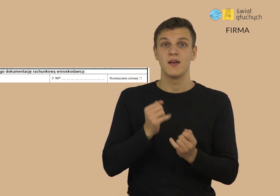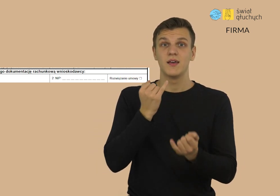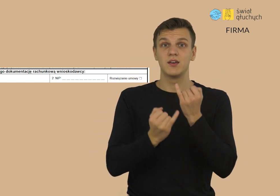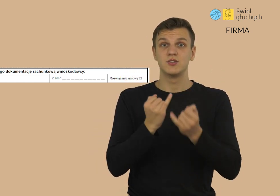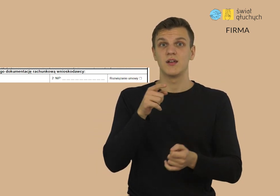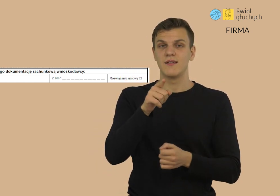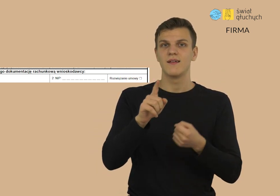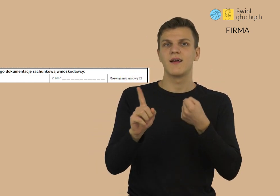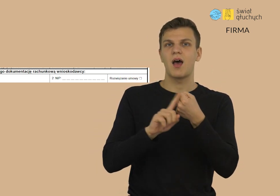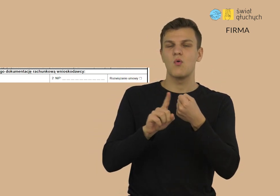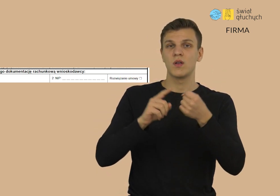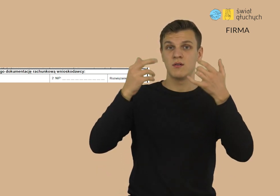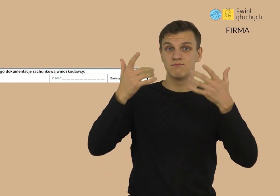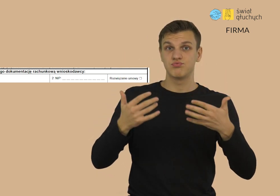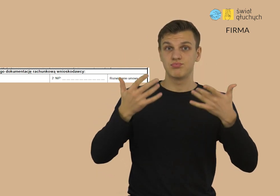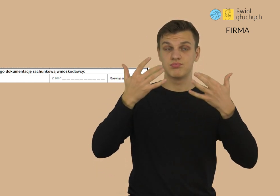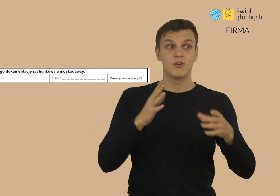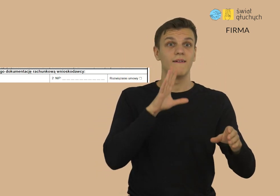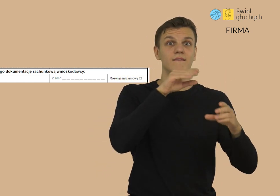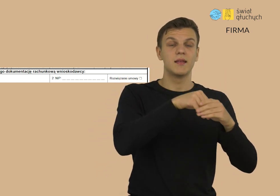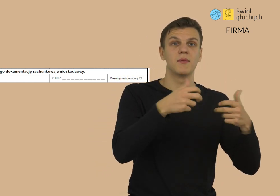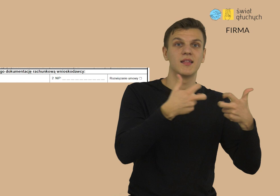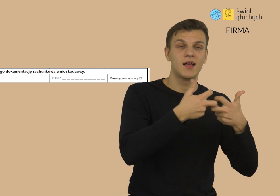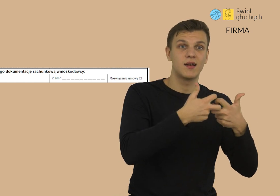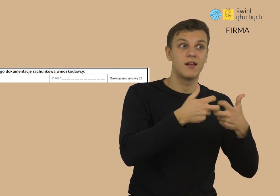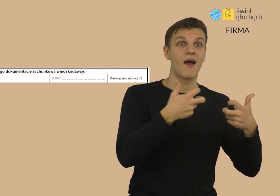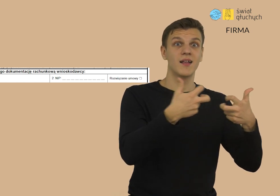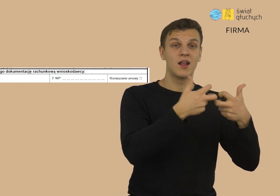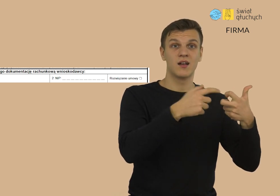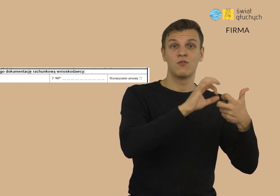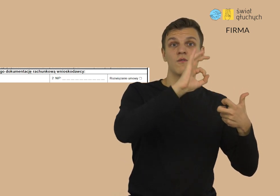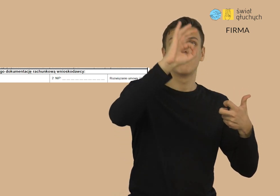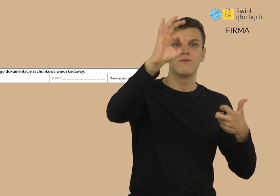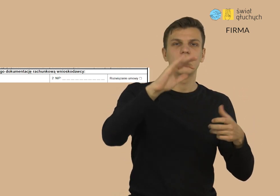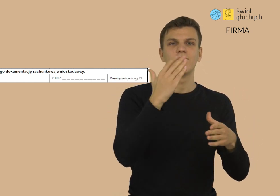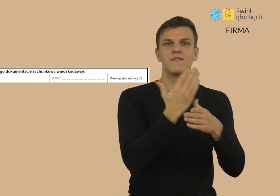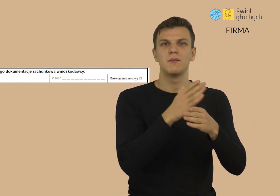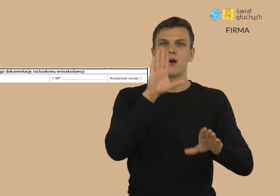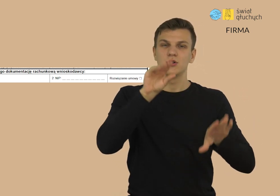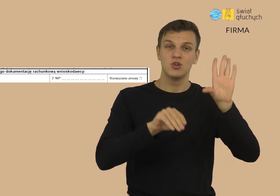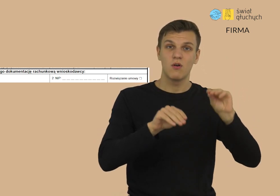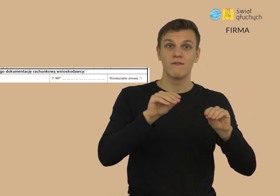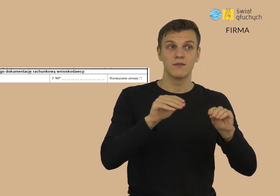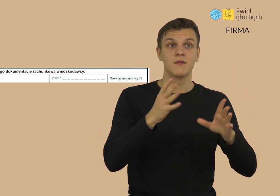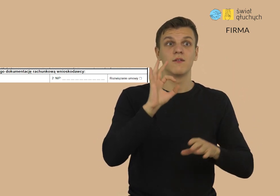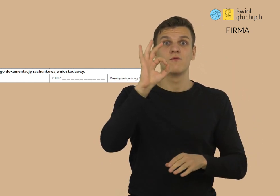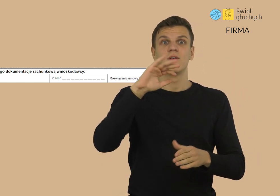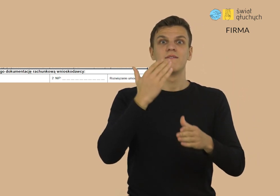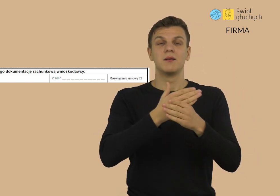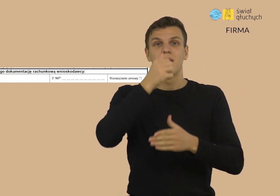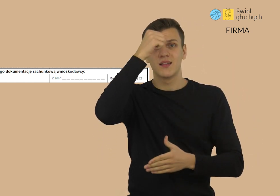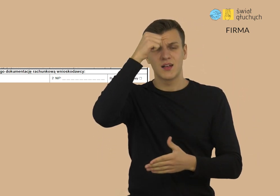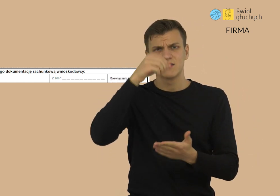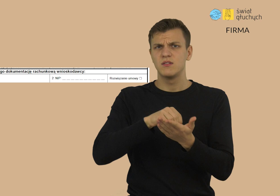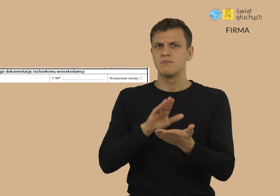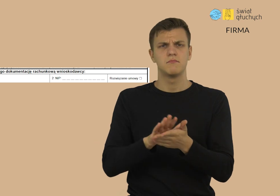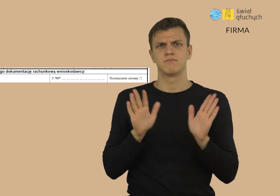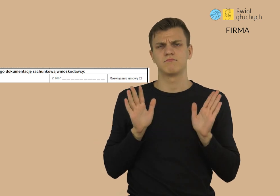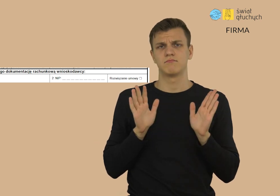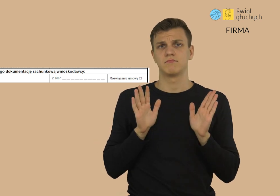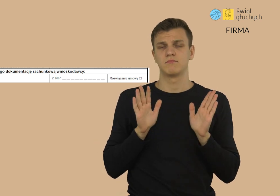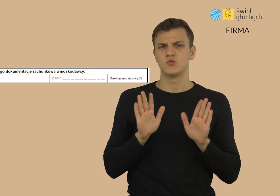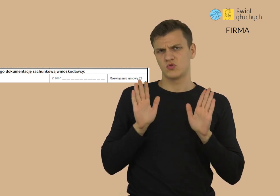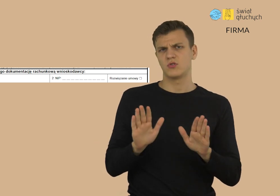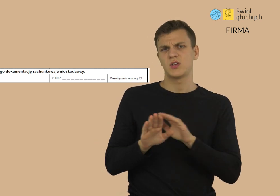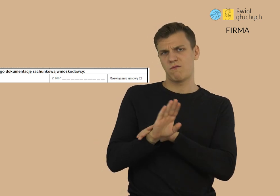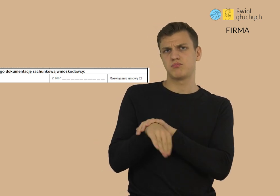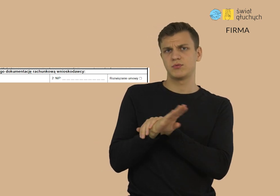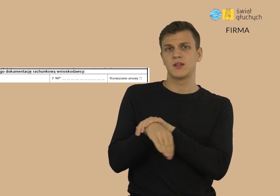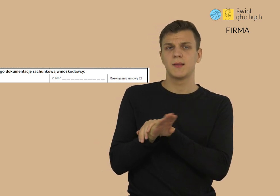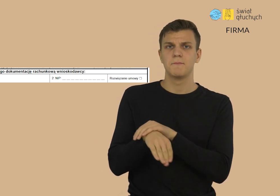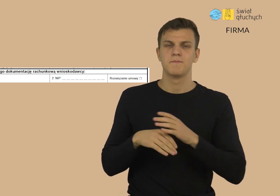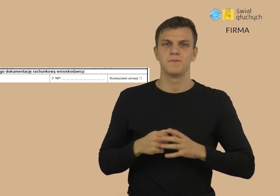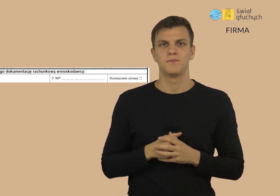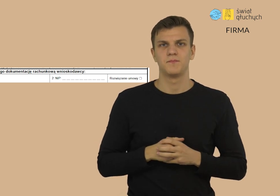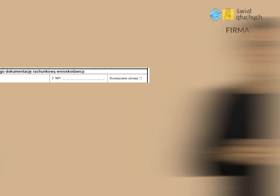Jeśli księgowość prowadzona jest za pomocą biura online, pole to zostawiasz puste.